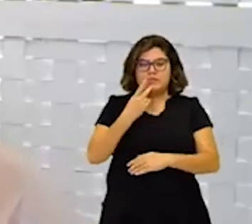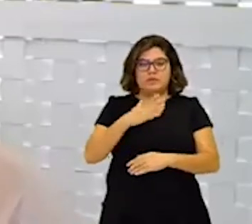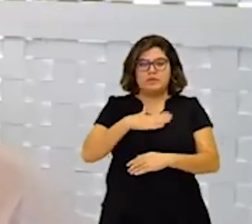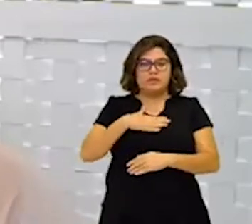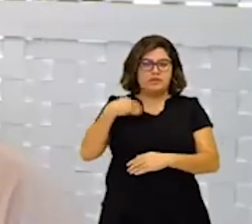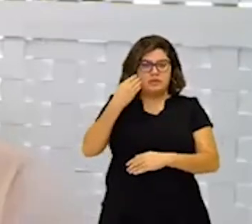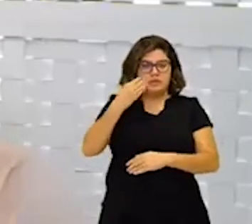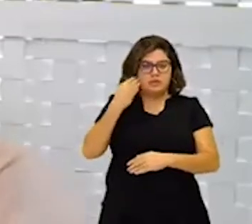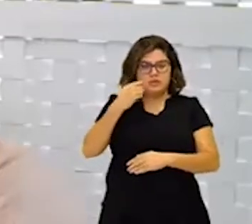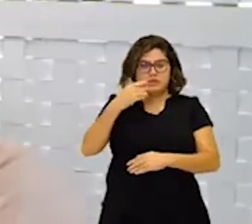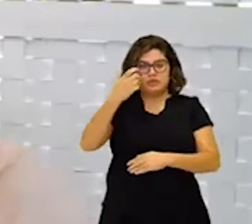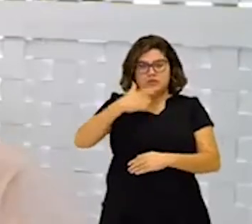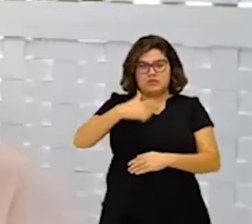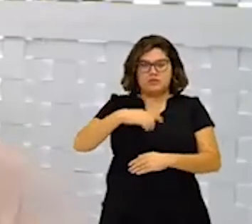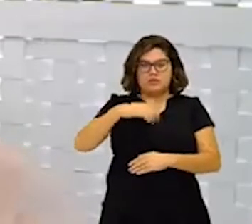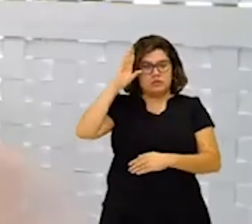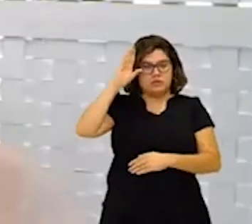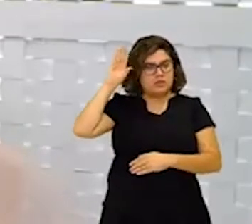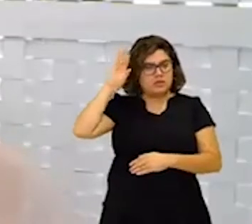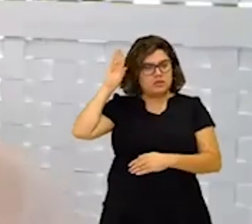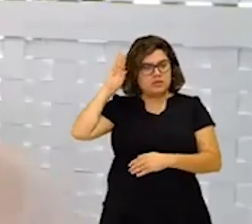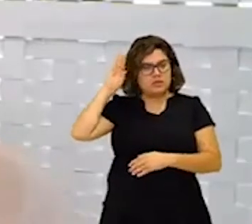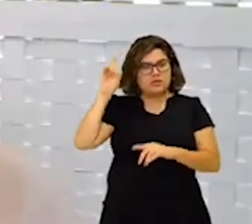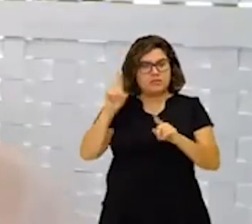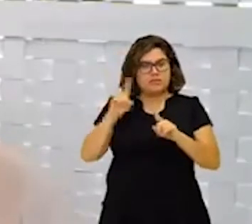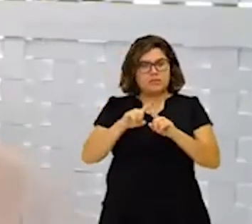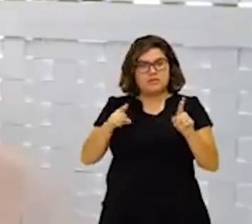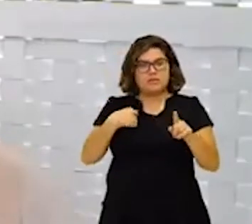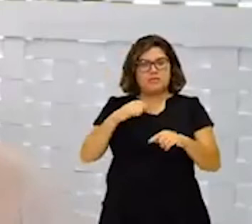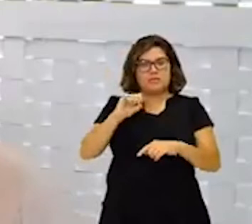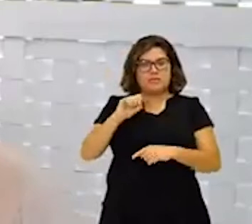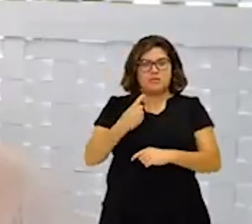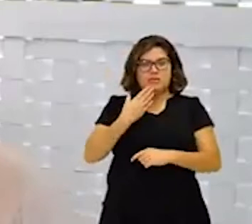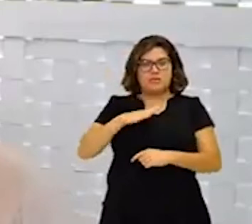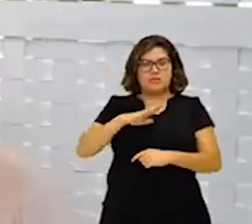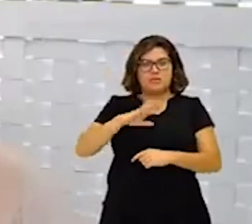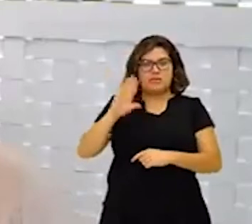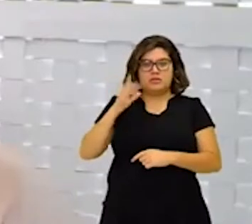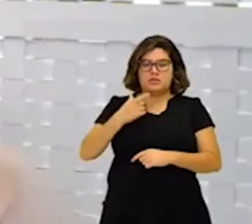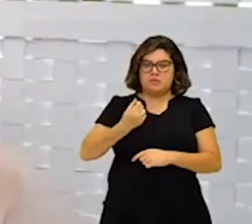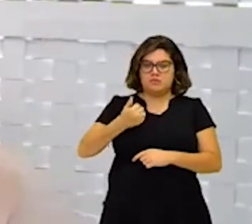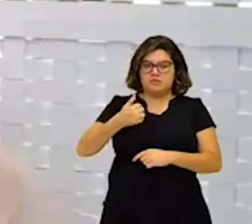acadêmica mas como candidata que segundo 2018 Logo Após a execução da minha amiga Marielle